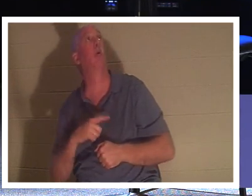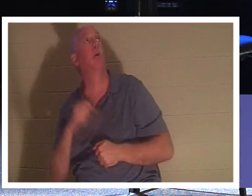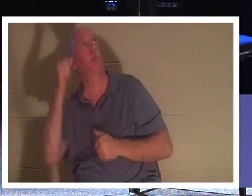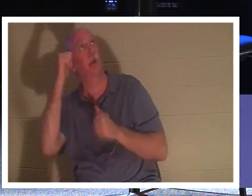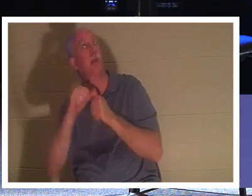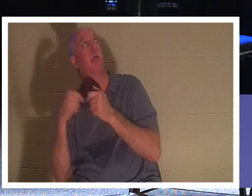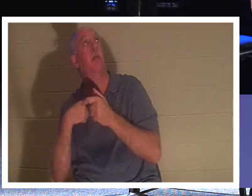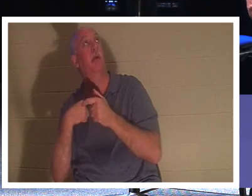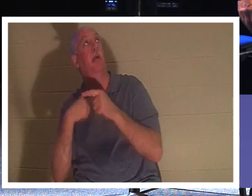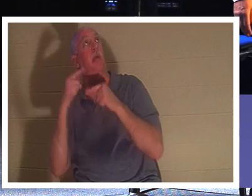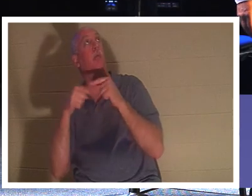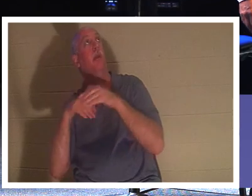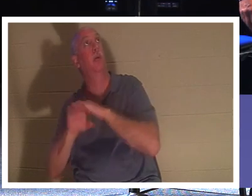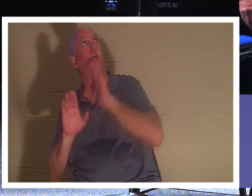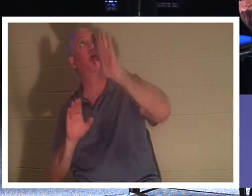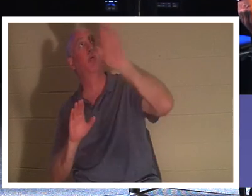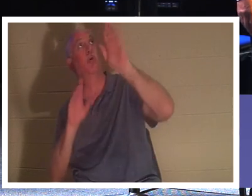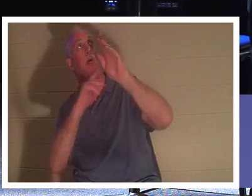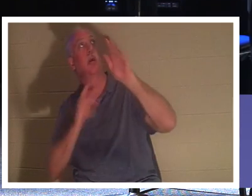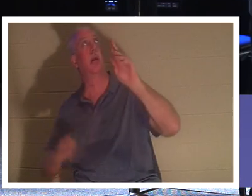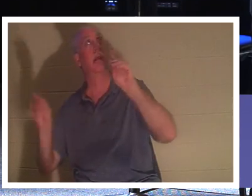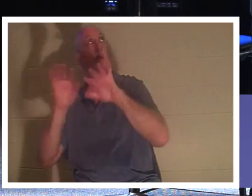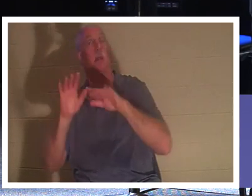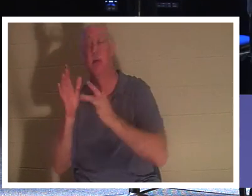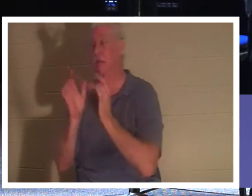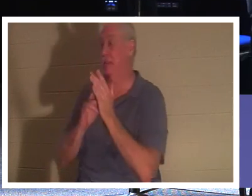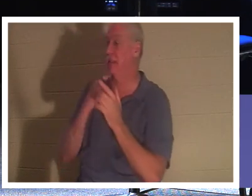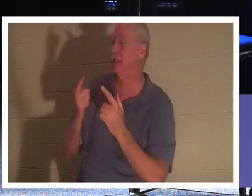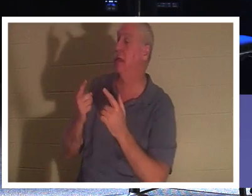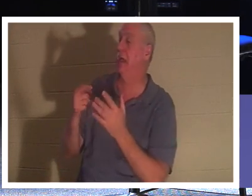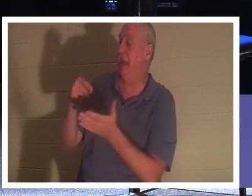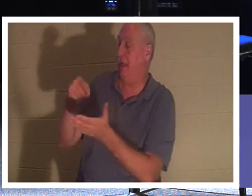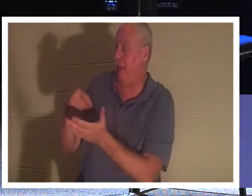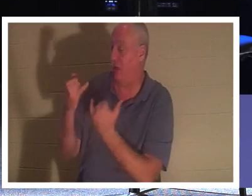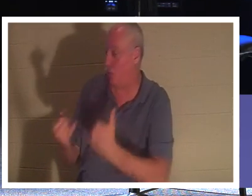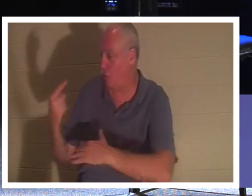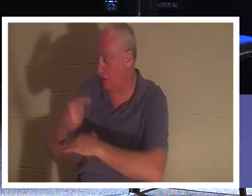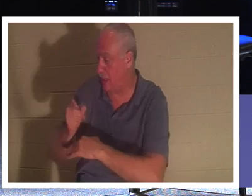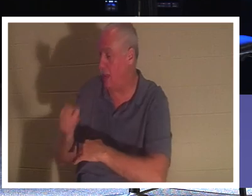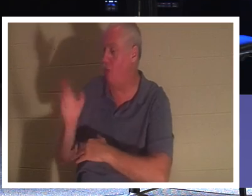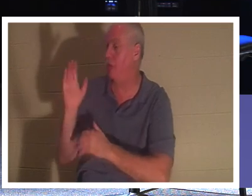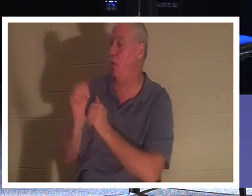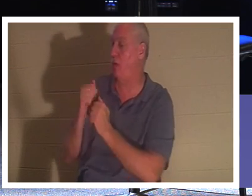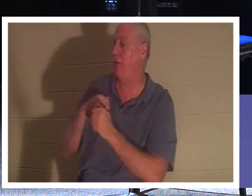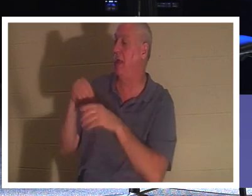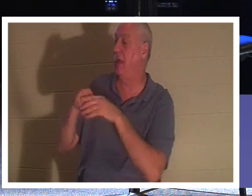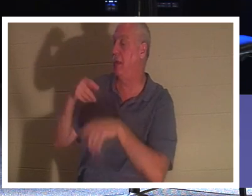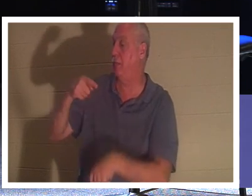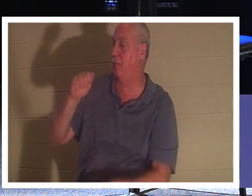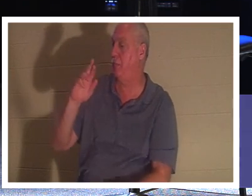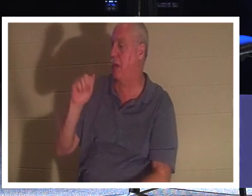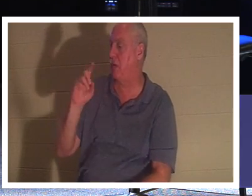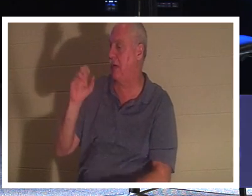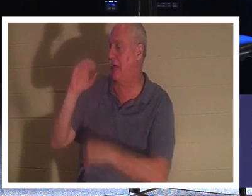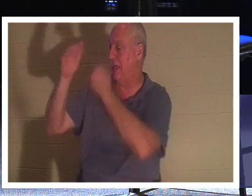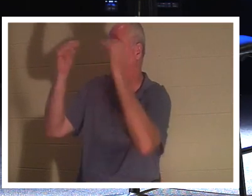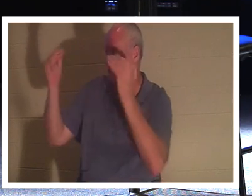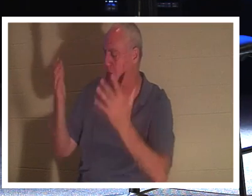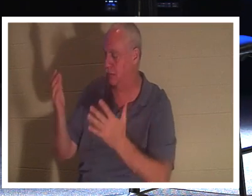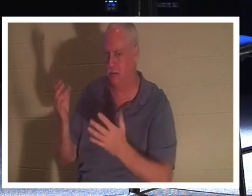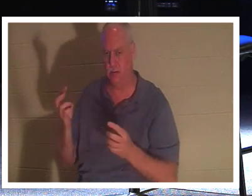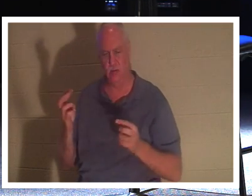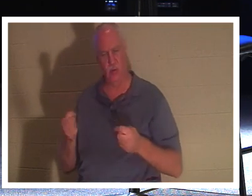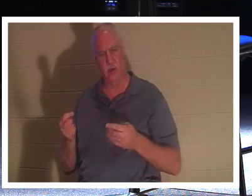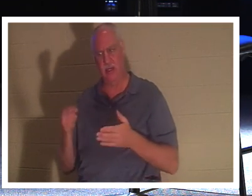예수님은 그에게 뭐라고 말씀하셨습니까? "오늘 네가 나와 함께 낙원에 있으리라". 오, 오늘 당신은 말을 의미합니다.